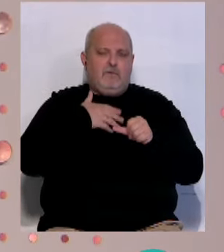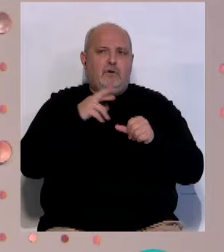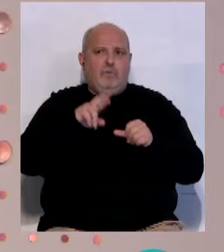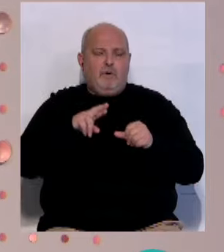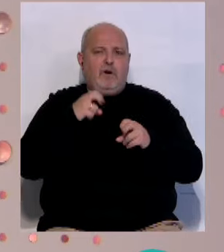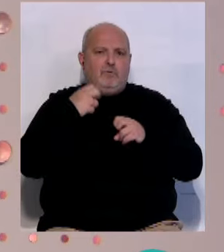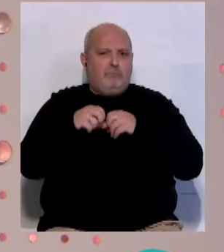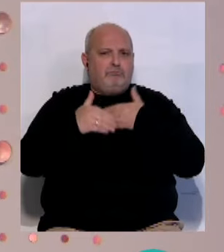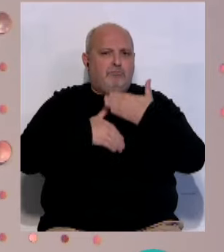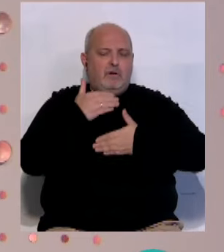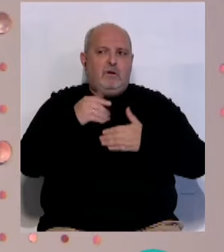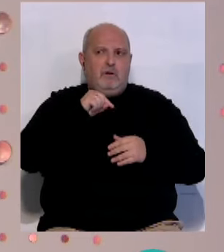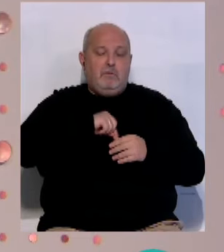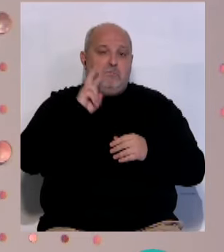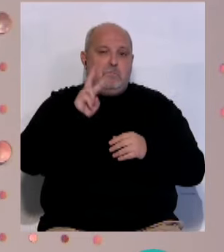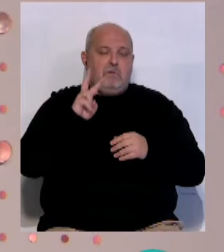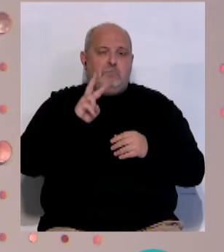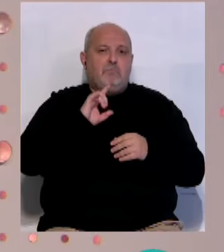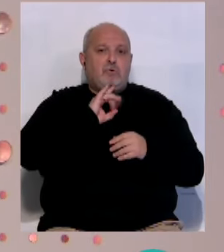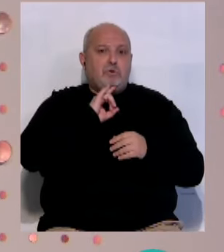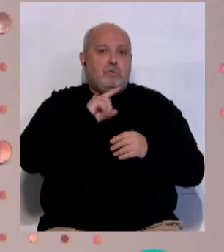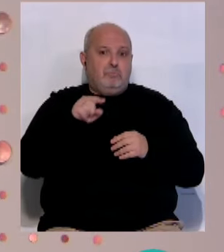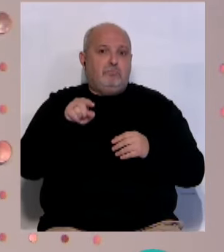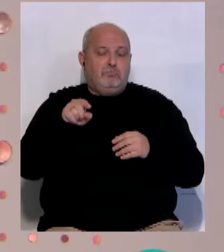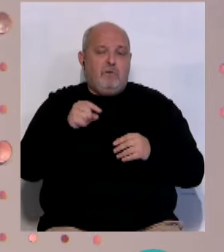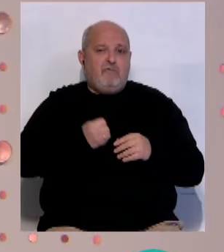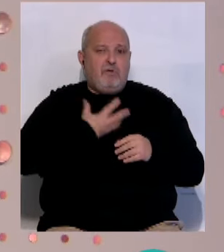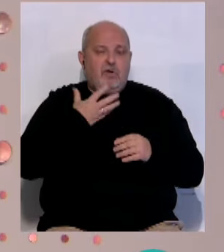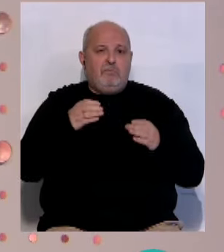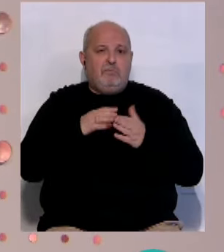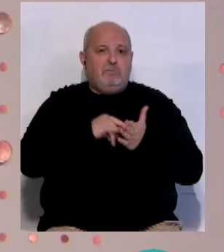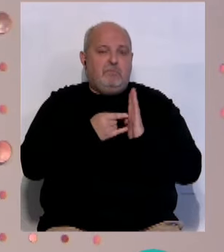demás y Estábamos yo creo que todos muy contento afición cuerpo técnico con el nivel que estaba